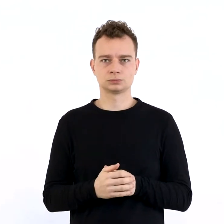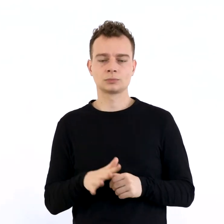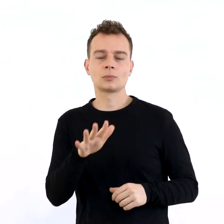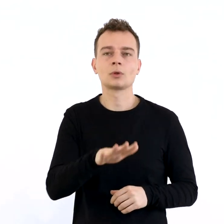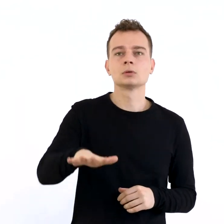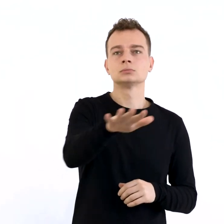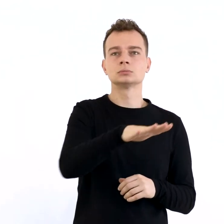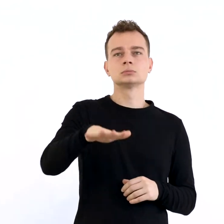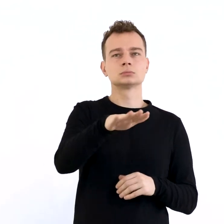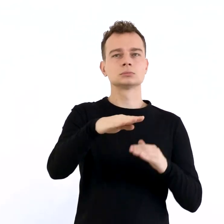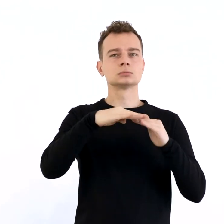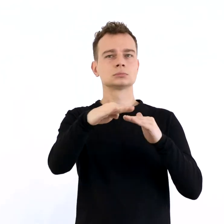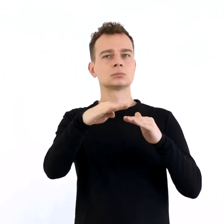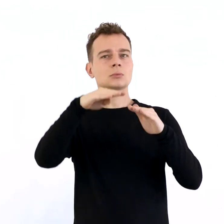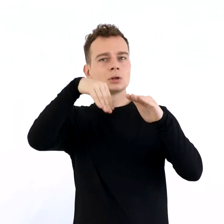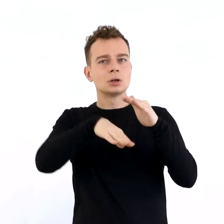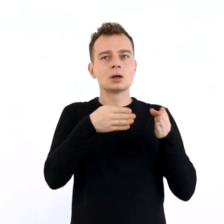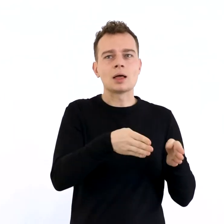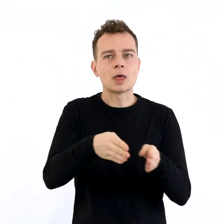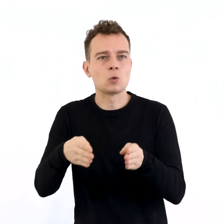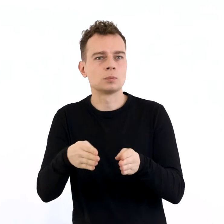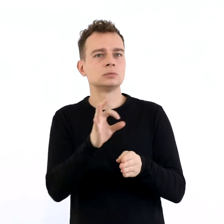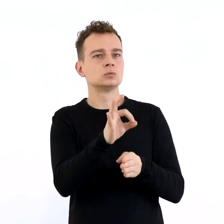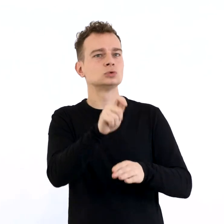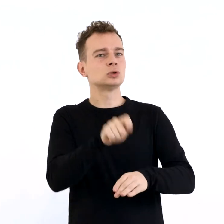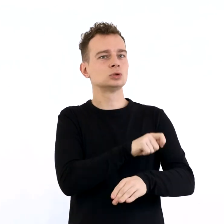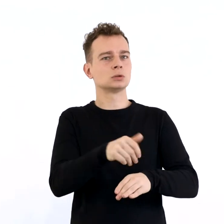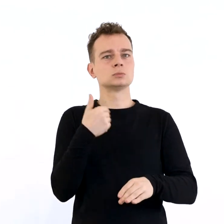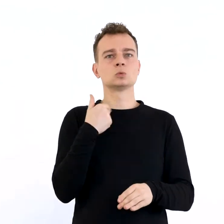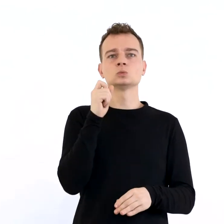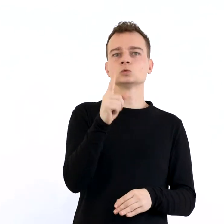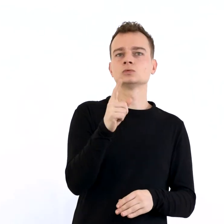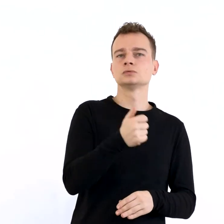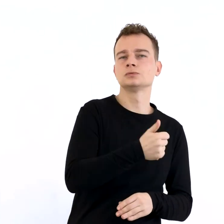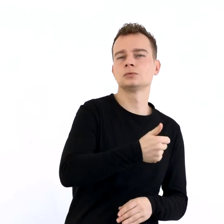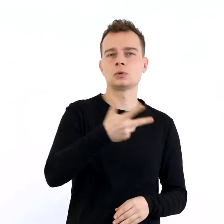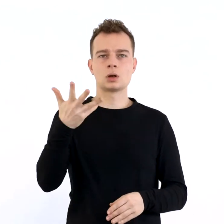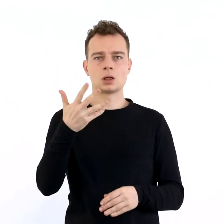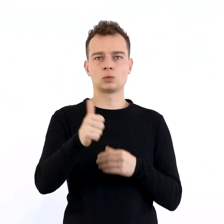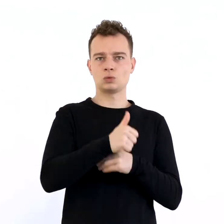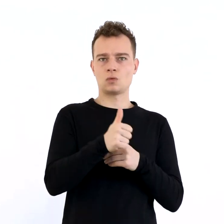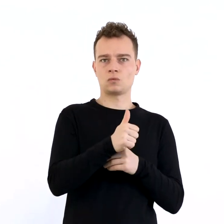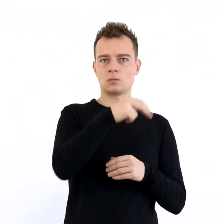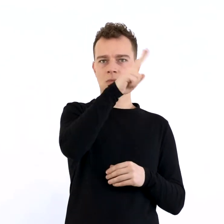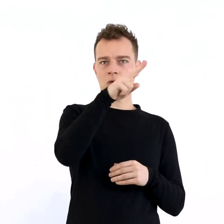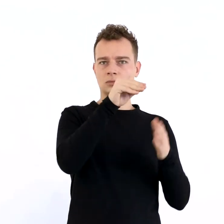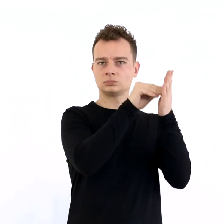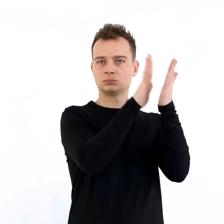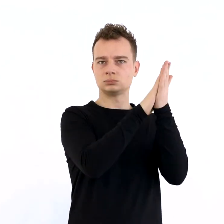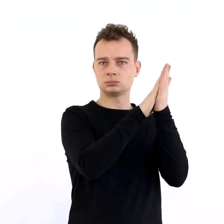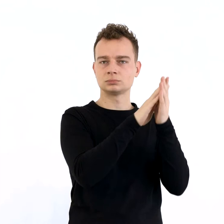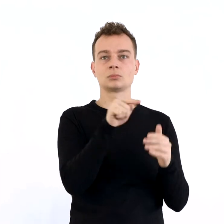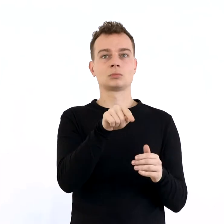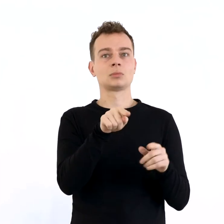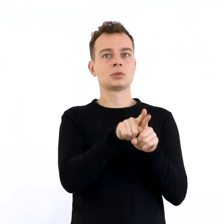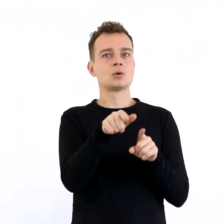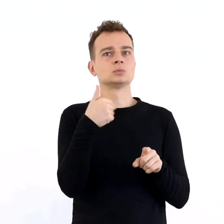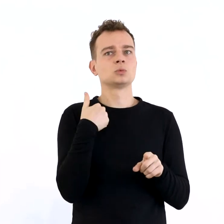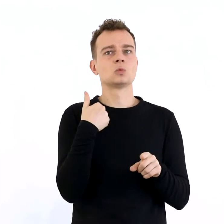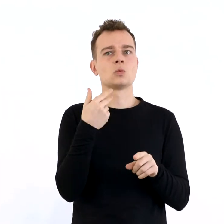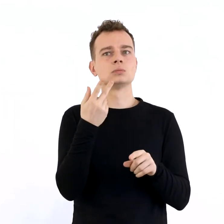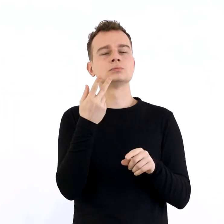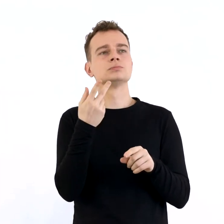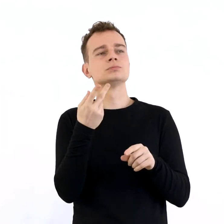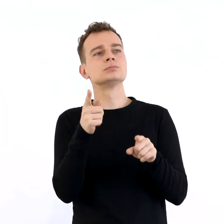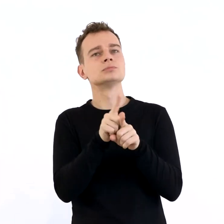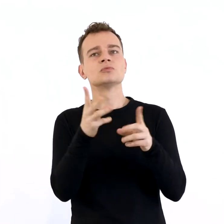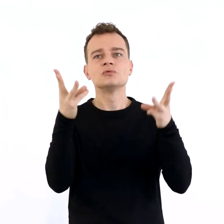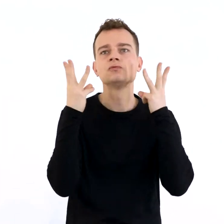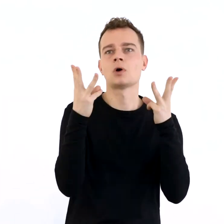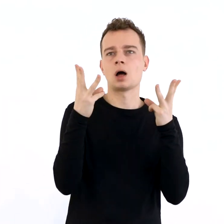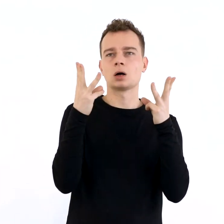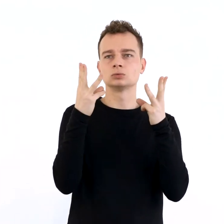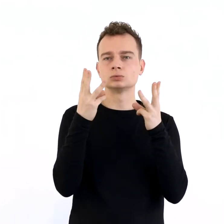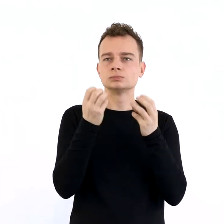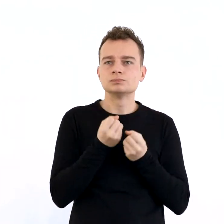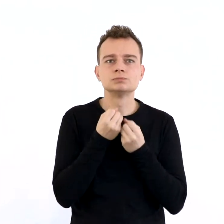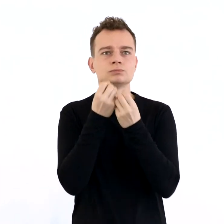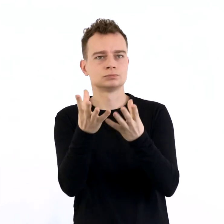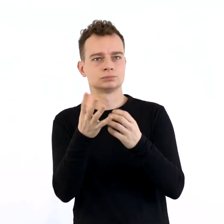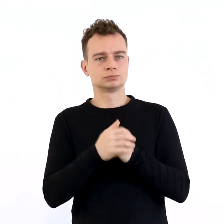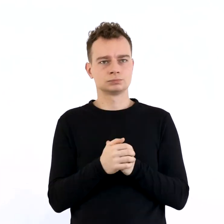Wiele z nich było malowanych na terenie katakumb chrześcijańskich i miało podwójne znaczenie